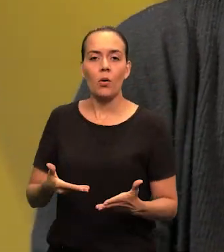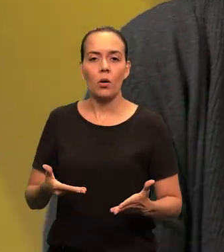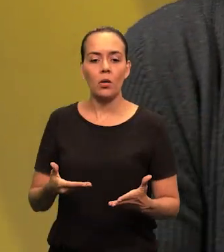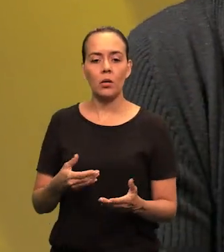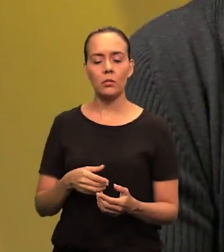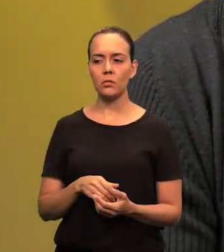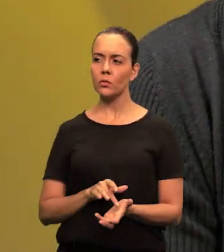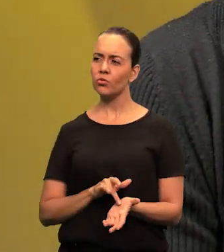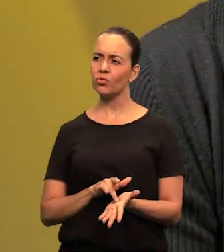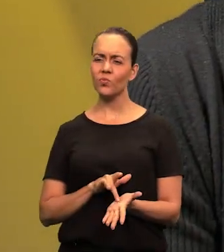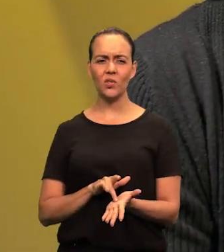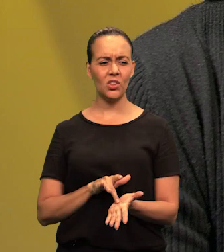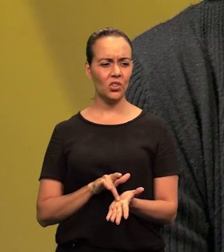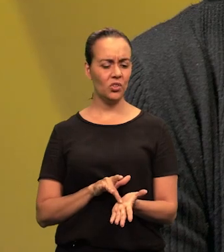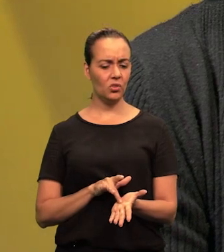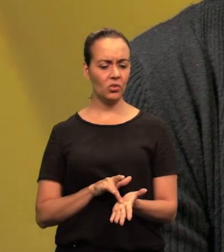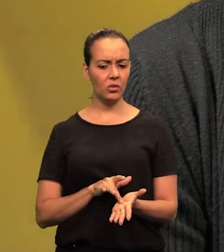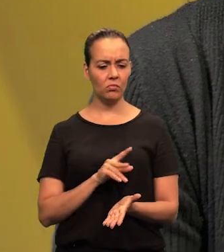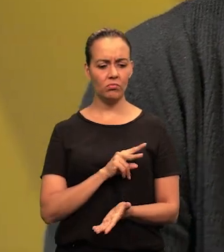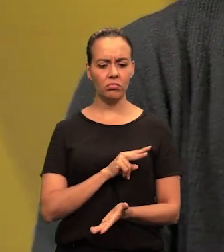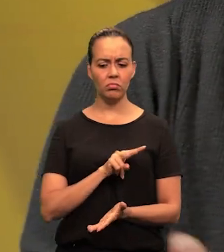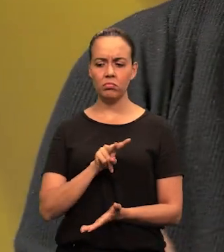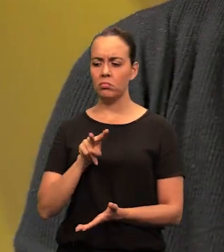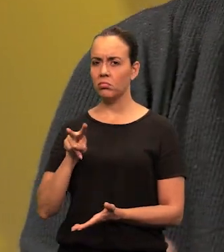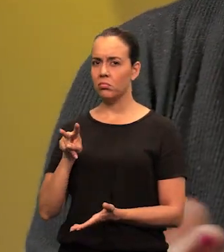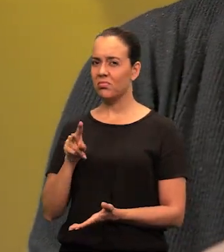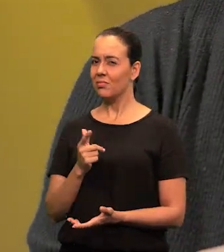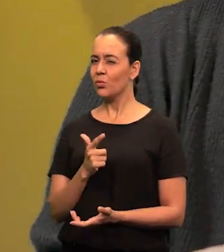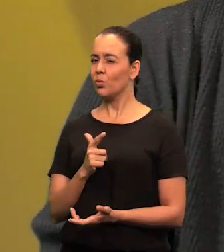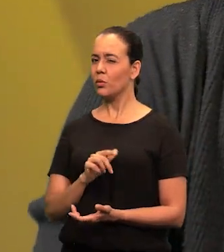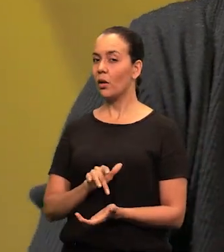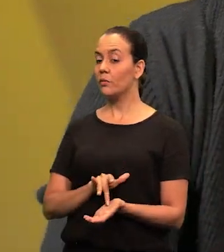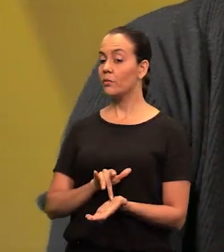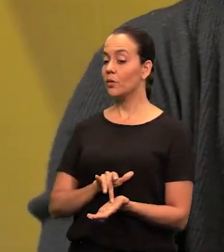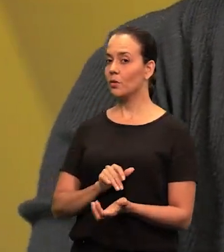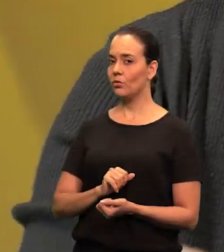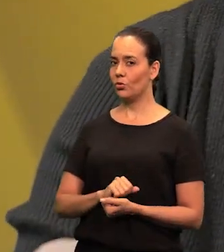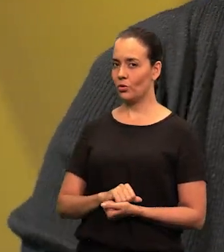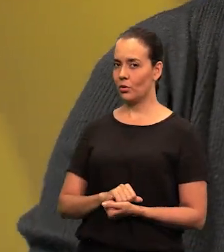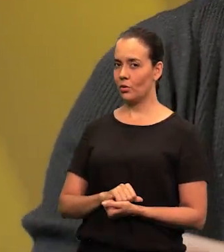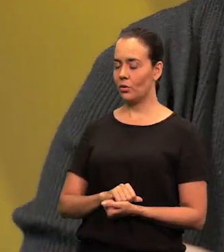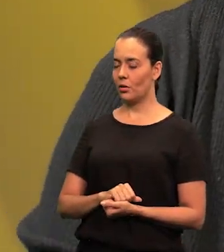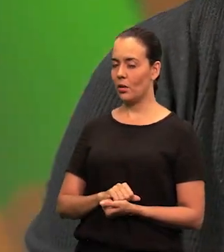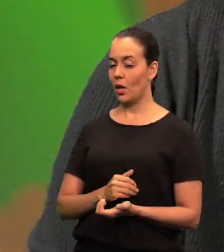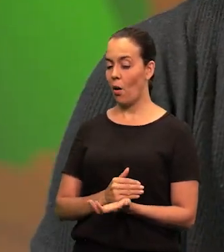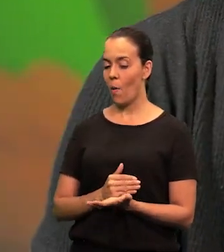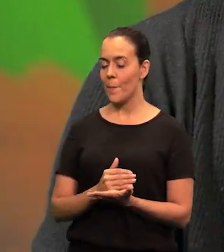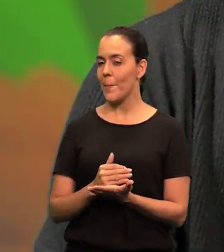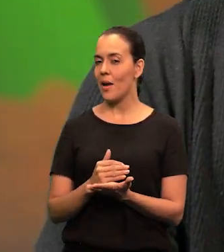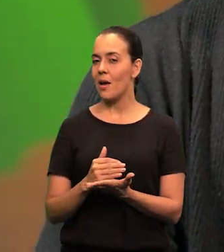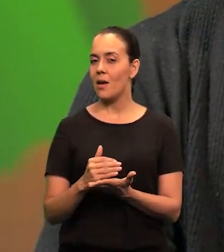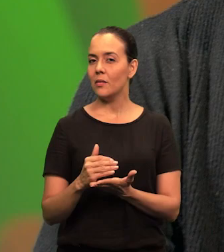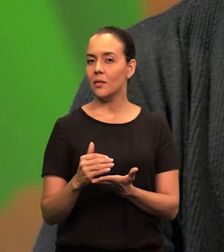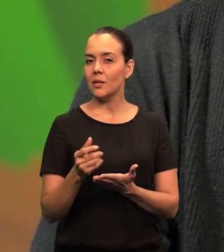E a gente finge que isso tudo não existe e passa a se relacionar com esses joguinhos interiorizados,